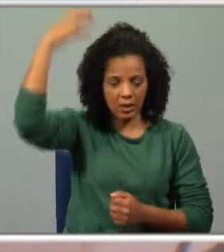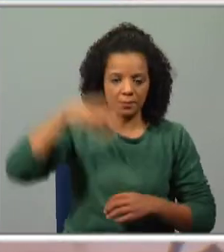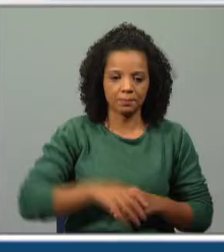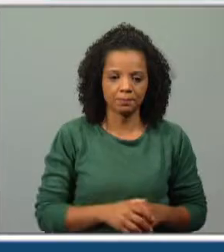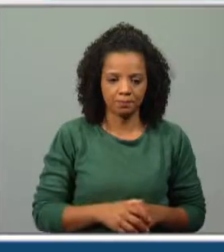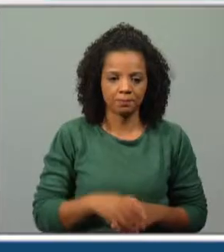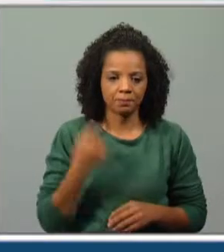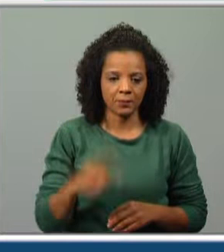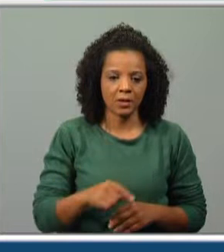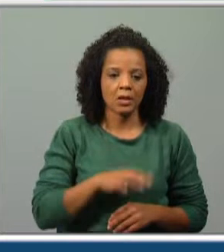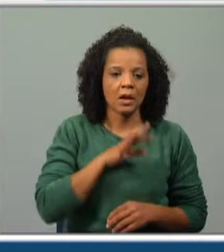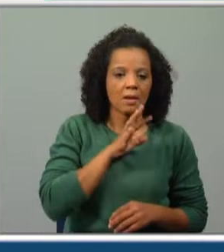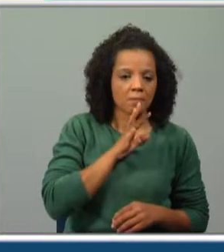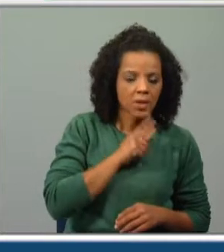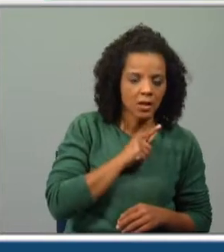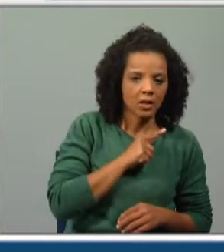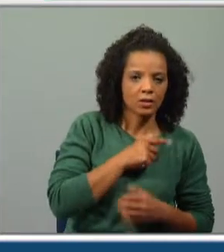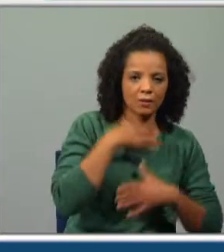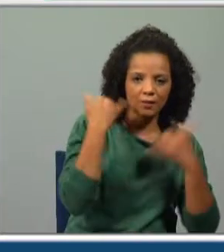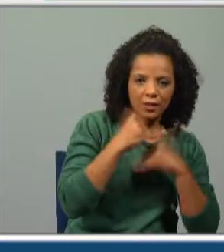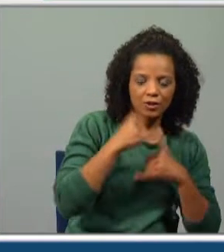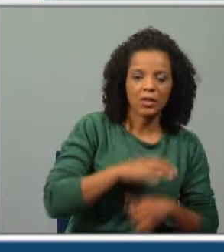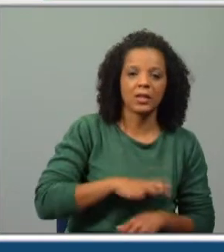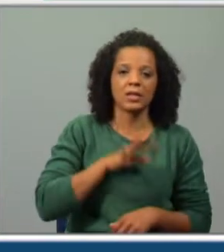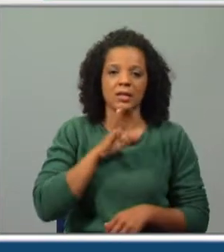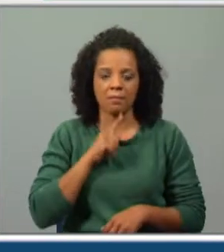antitcentra mãe ditosa e a mãe dolorosa e antitcentra 快樂的母親和痛苦的母親和